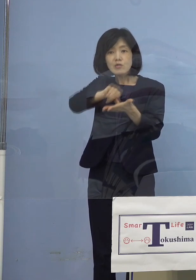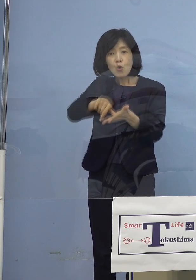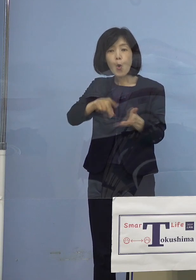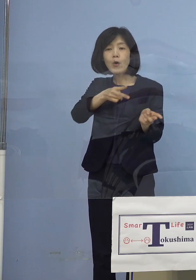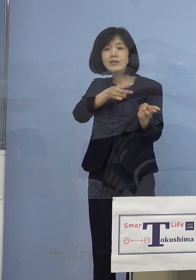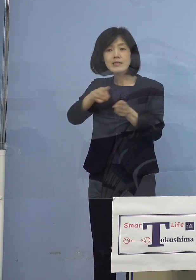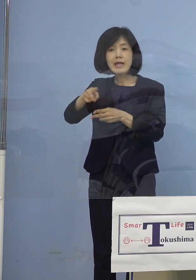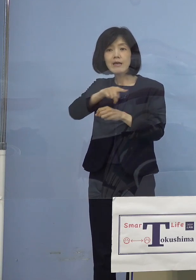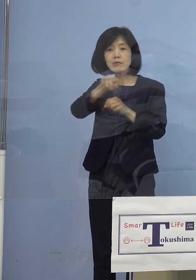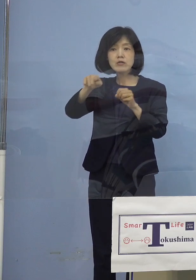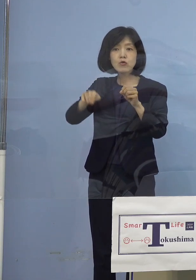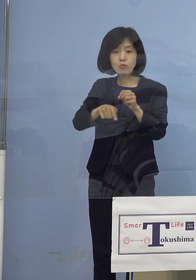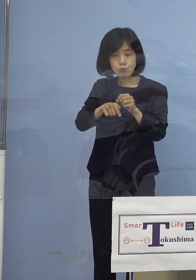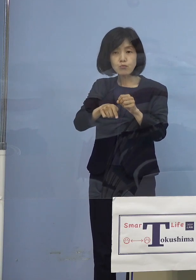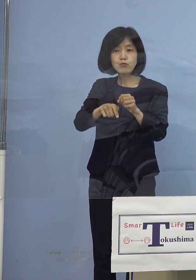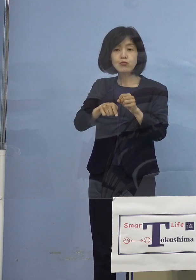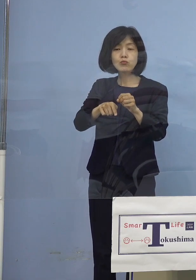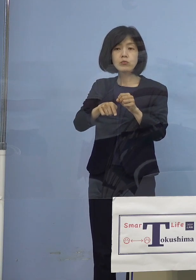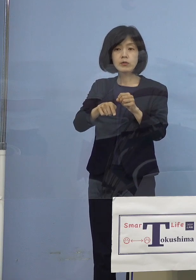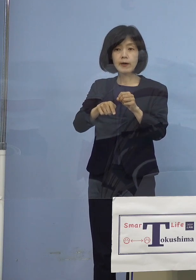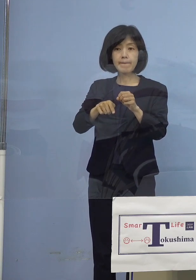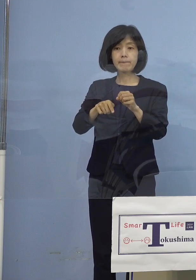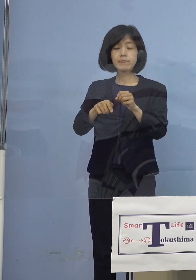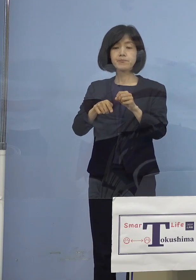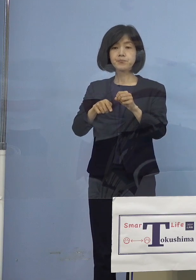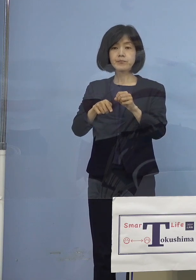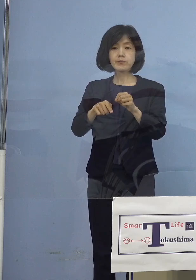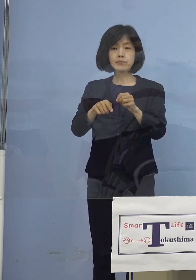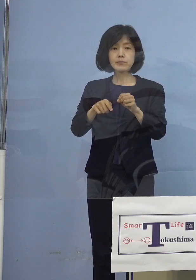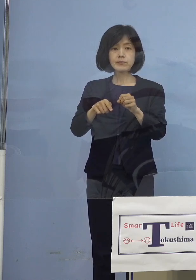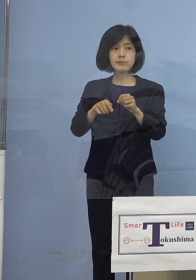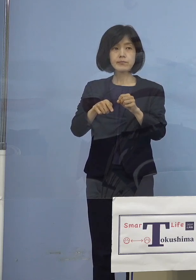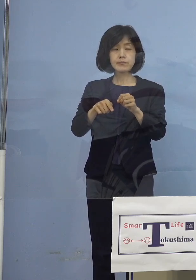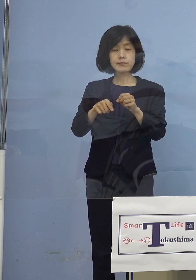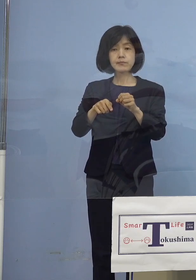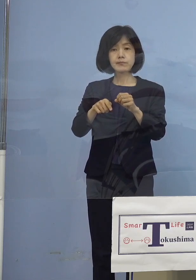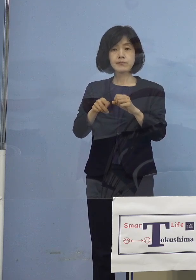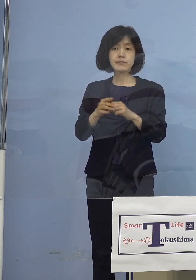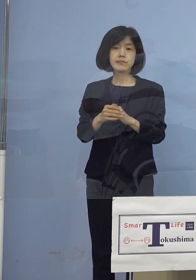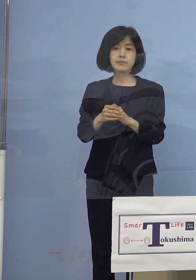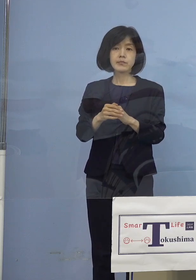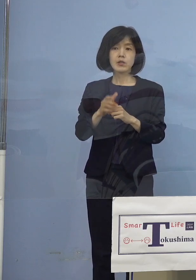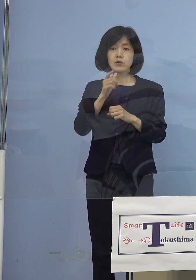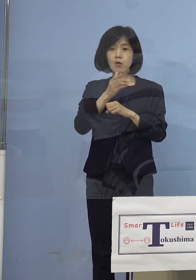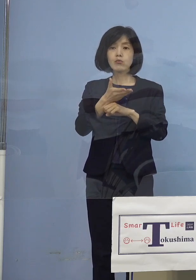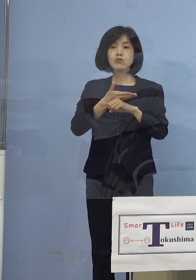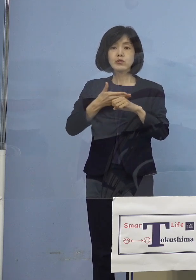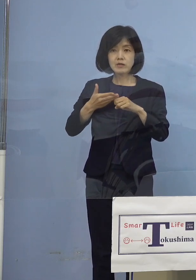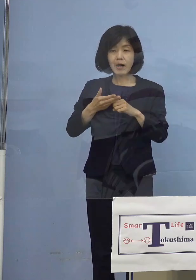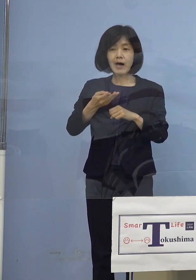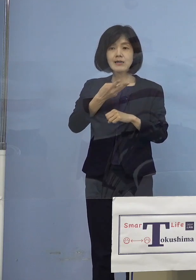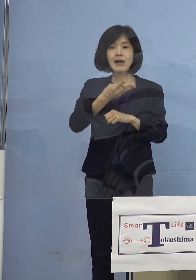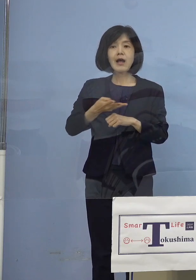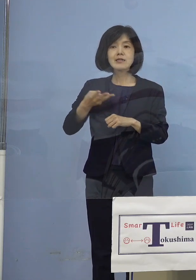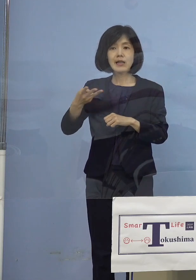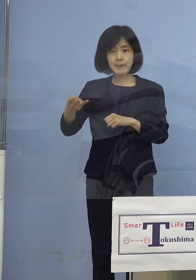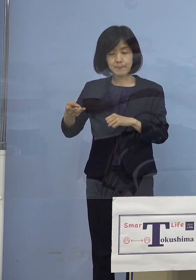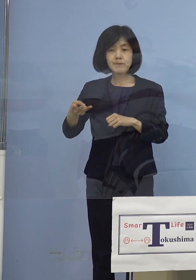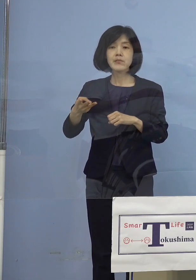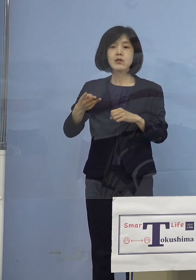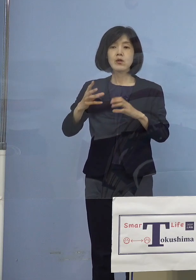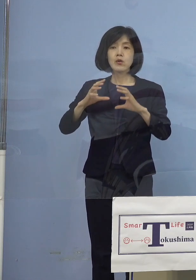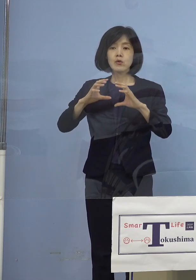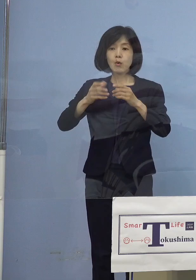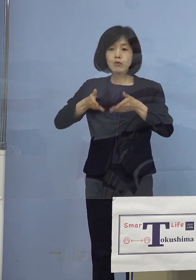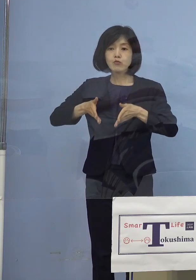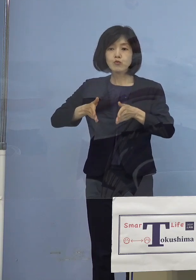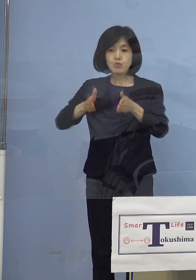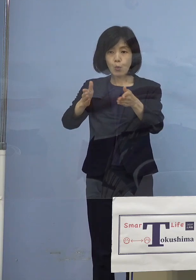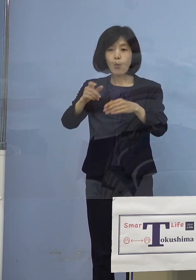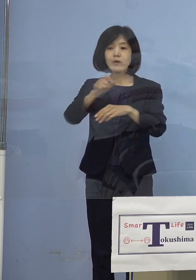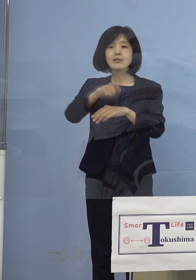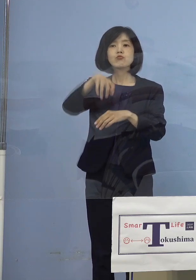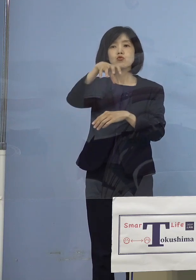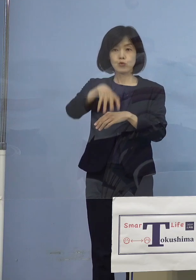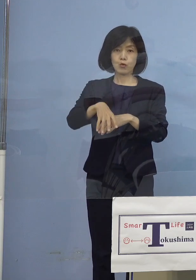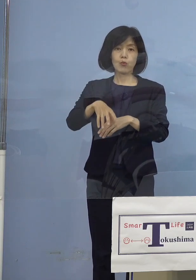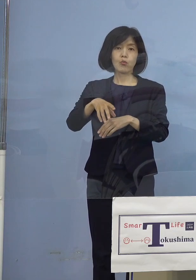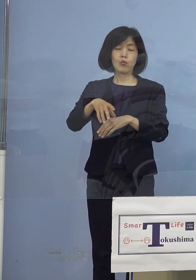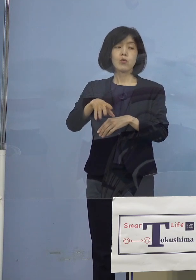そこが抜けていますね 四国地方整備局徳島河川国道事務所ということになります